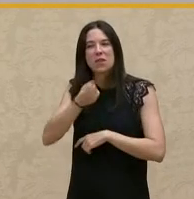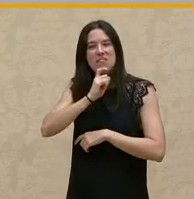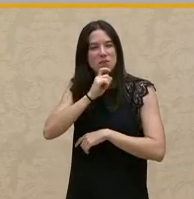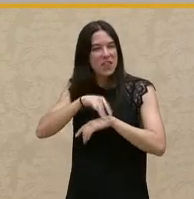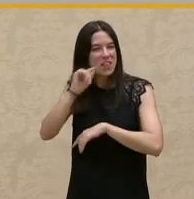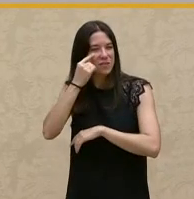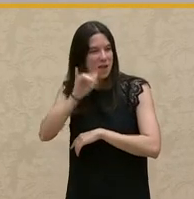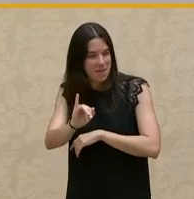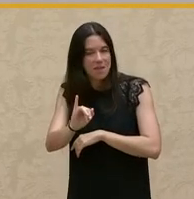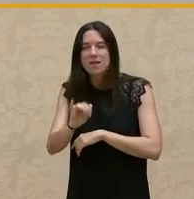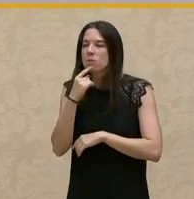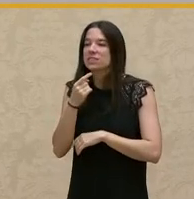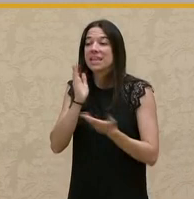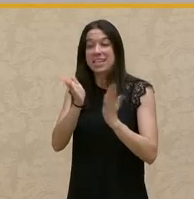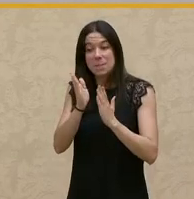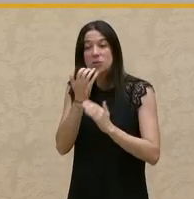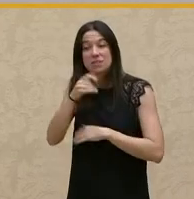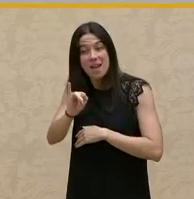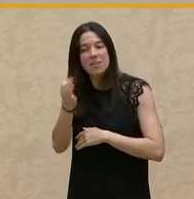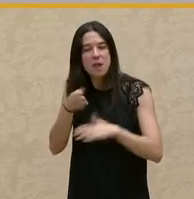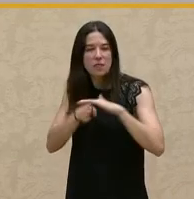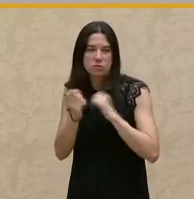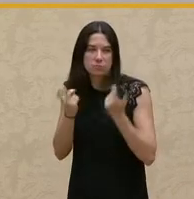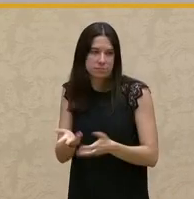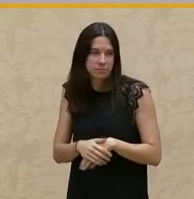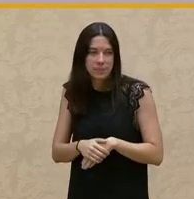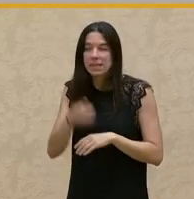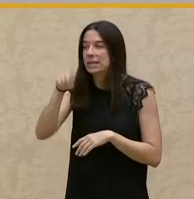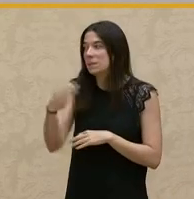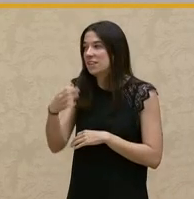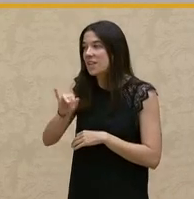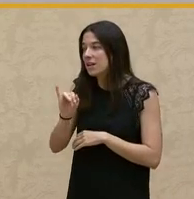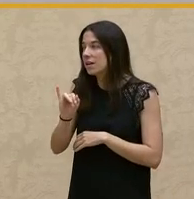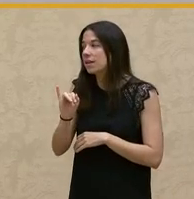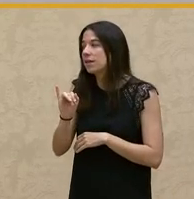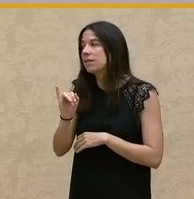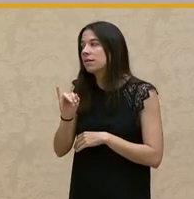acceso a los tratamientos cuando estén disponibles y, por supuesto, tiene que haber unidades